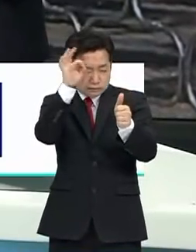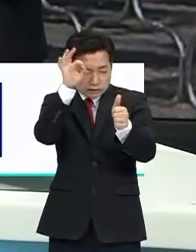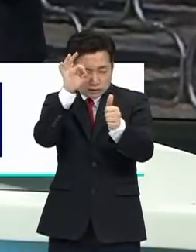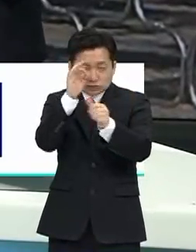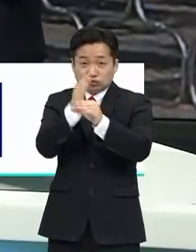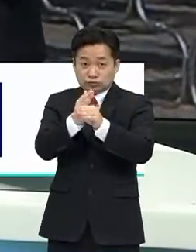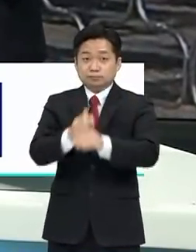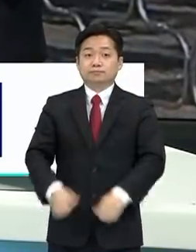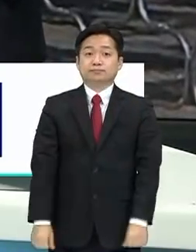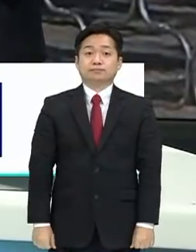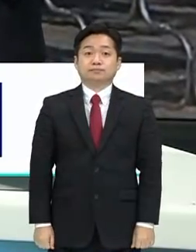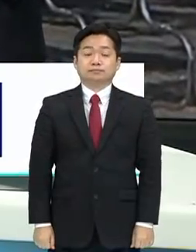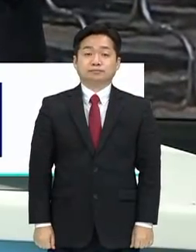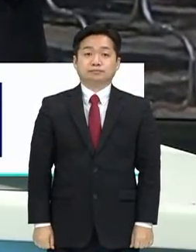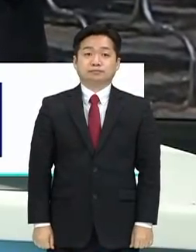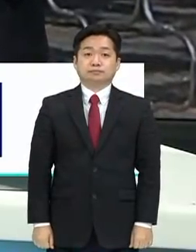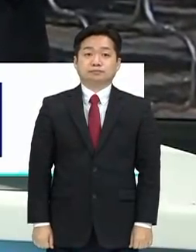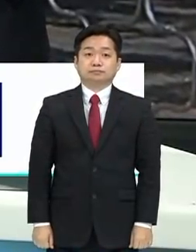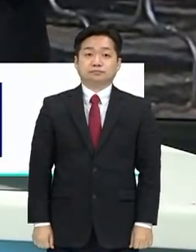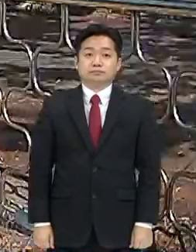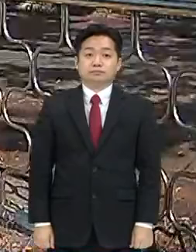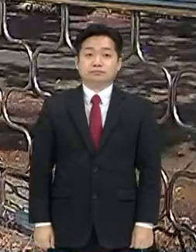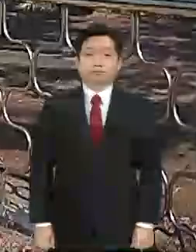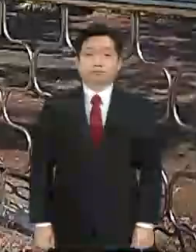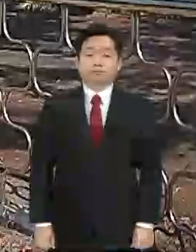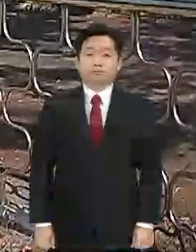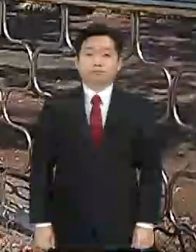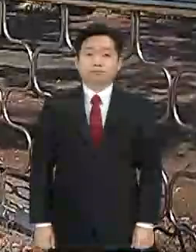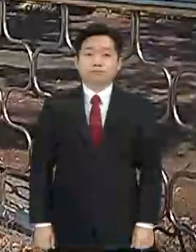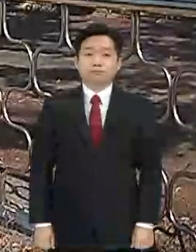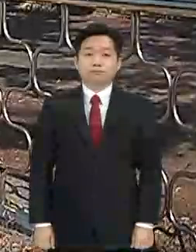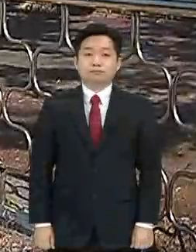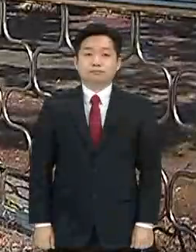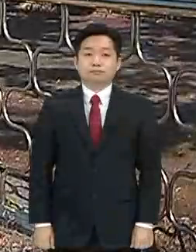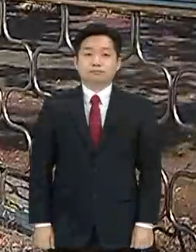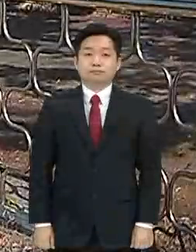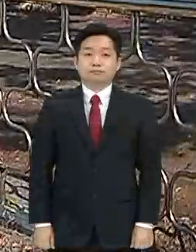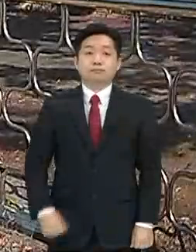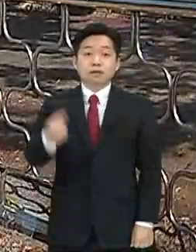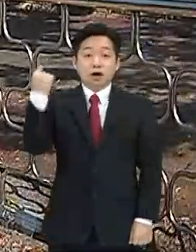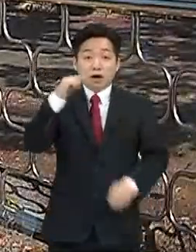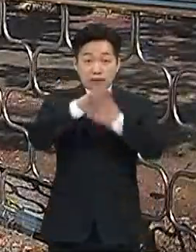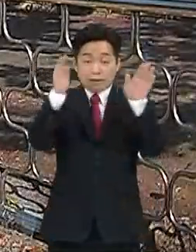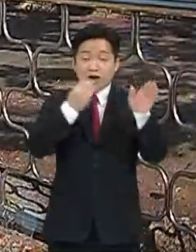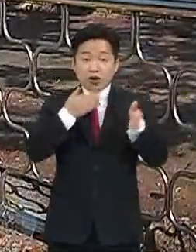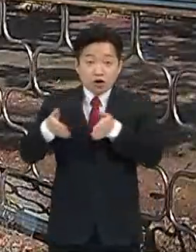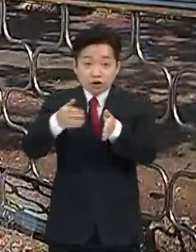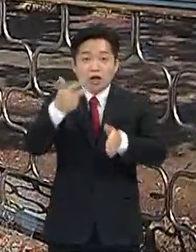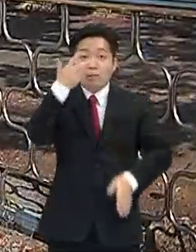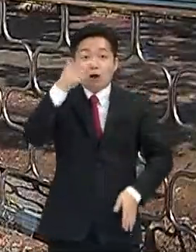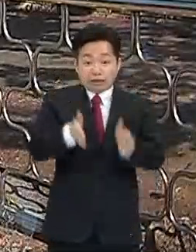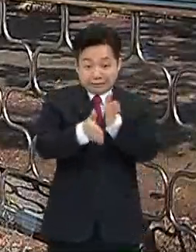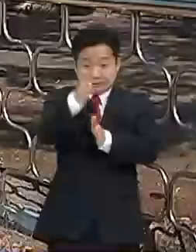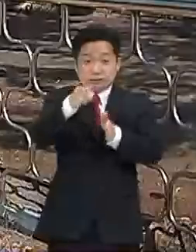유수환 기자입니다. (기자) 어제 낮 경기 평택시의 한 도로입니다.